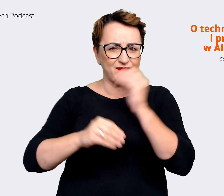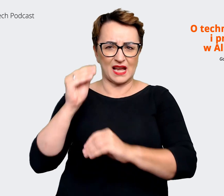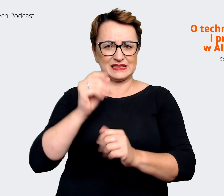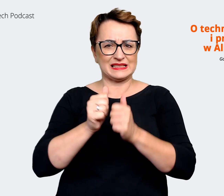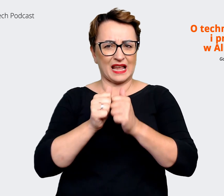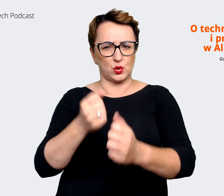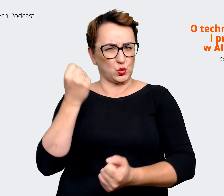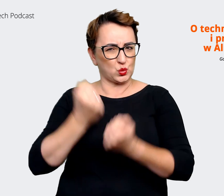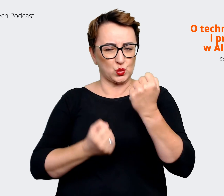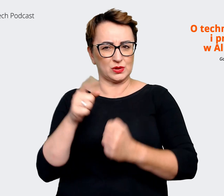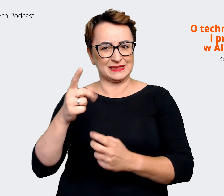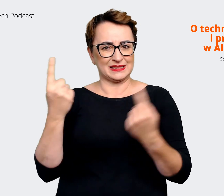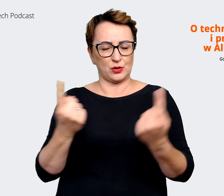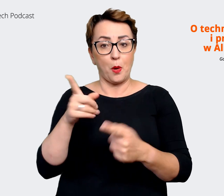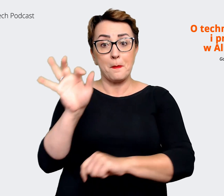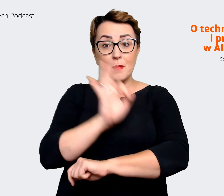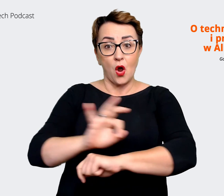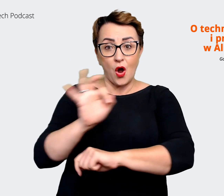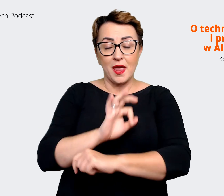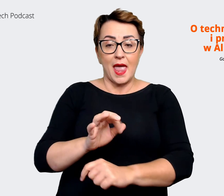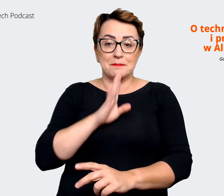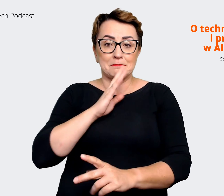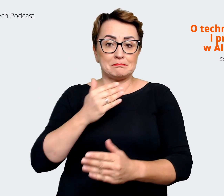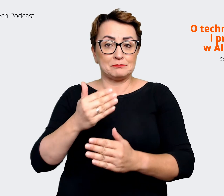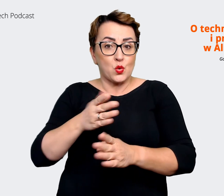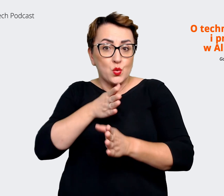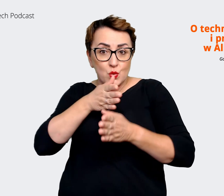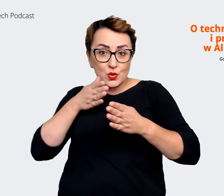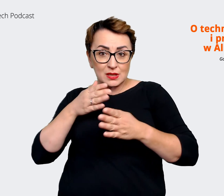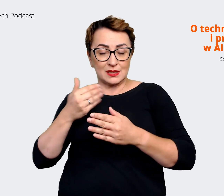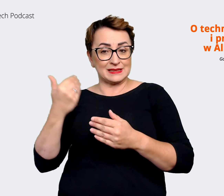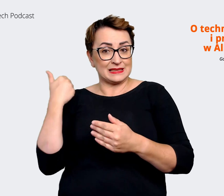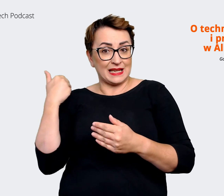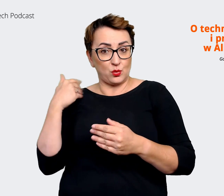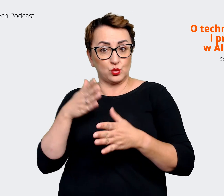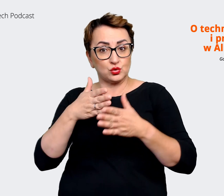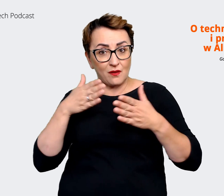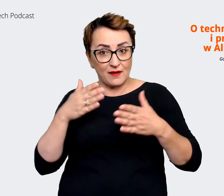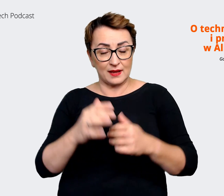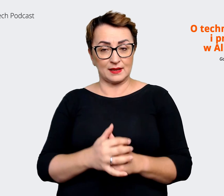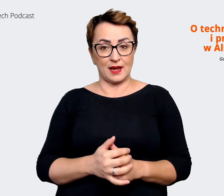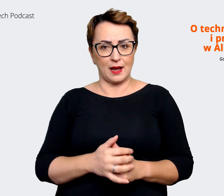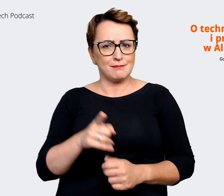Takich projektów, które są gdzieś tam z tyłu, pod, schowane. Takie, które z perspektywy